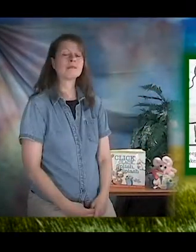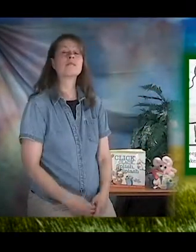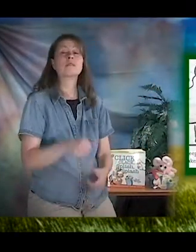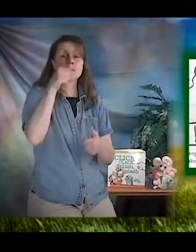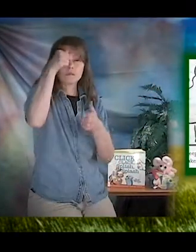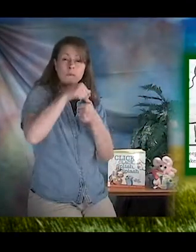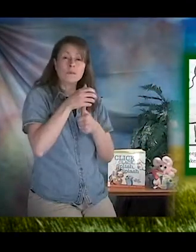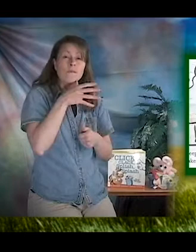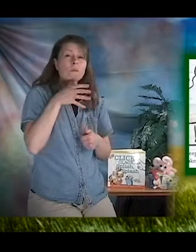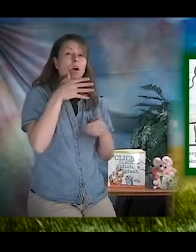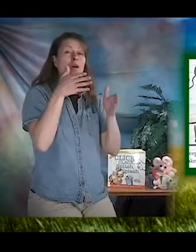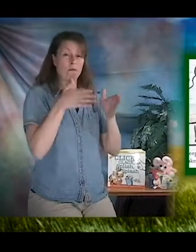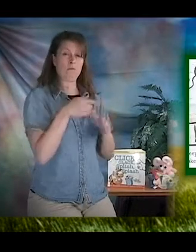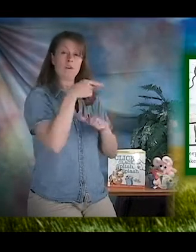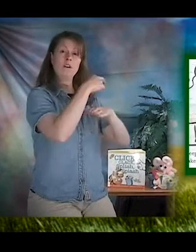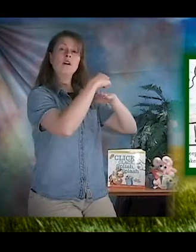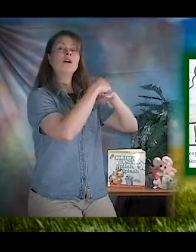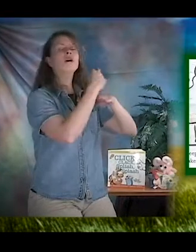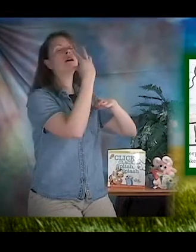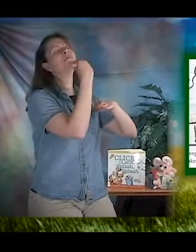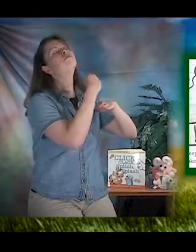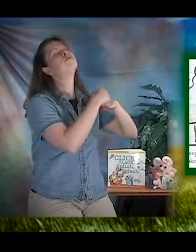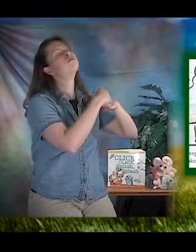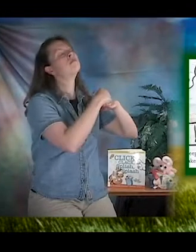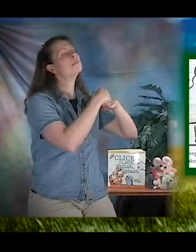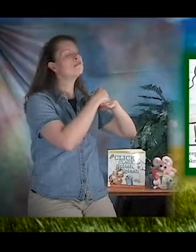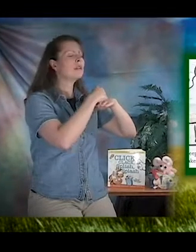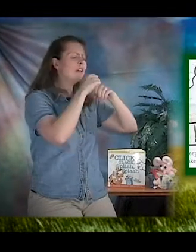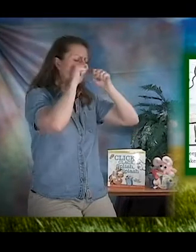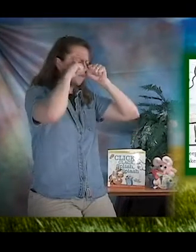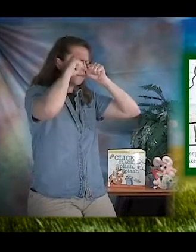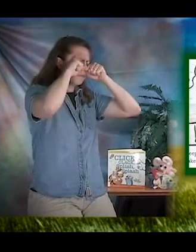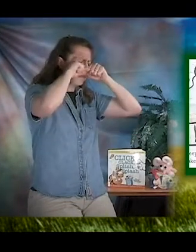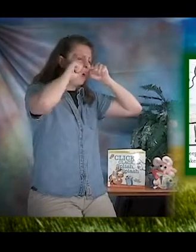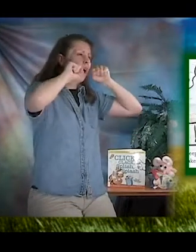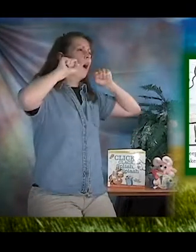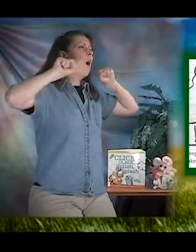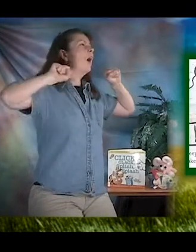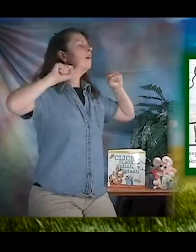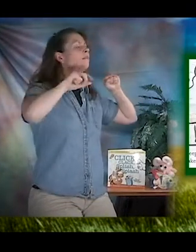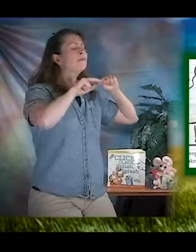Un granjero dormilón se frota los ojos